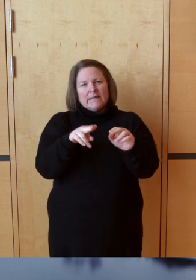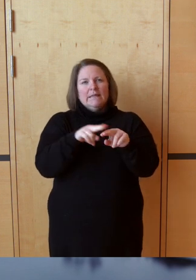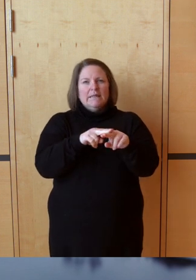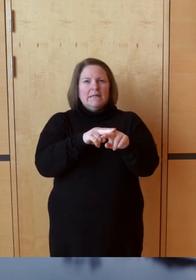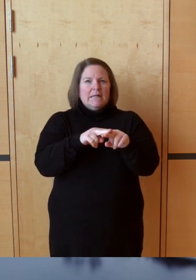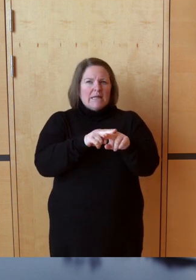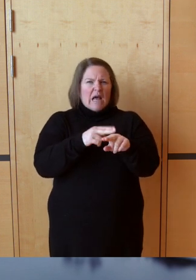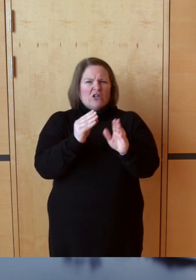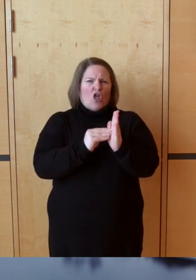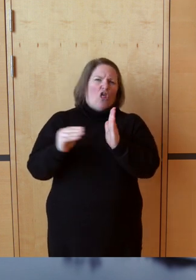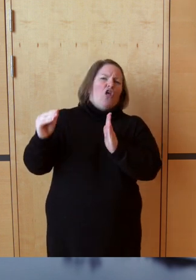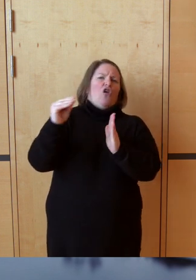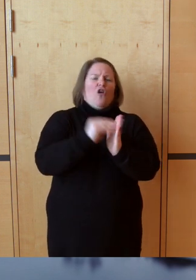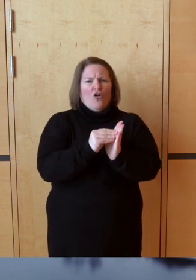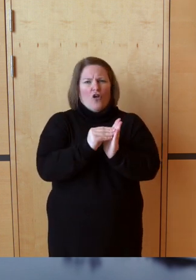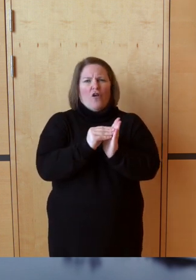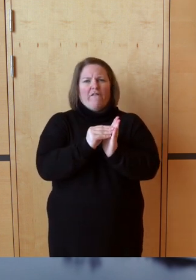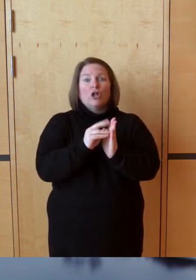Överdrivet att lägga ett nytt ärende